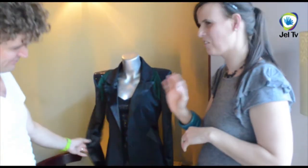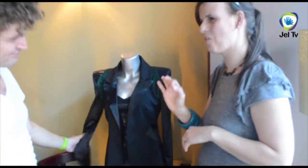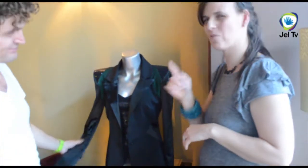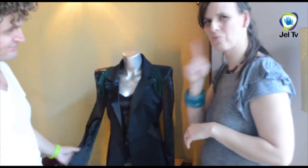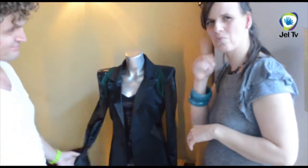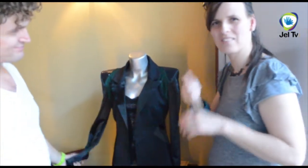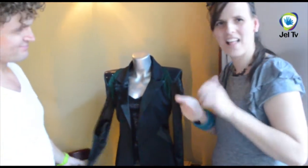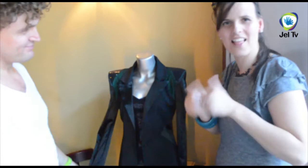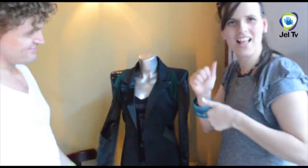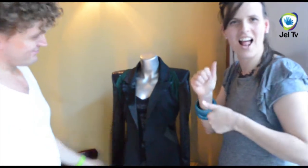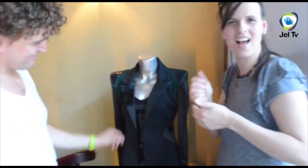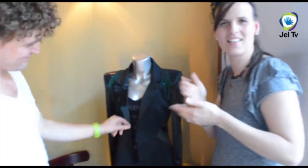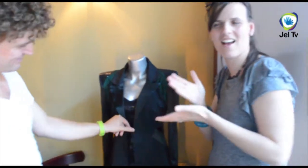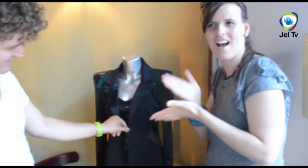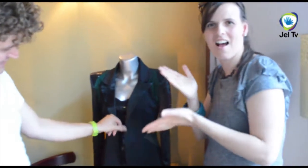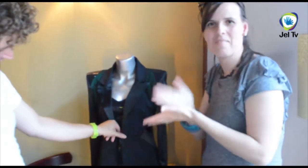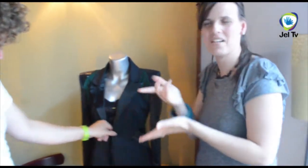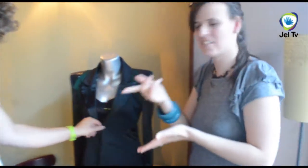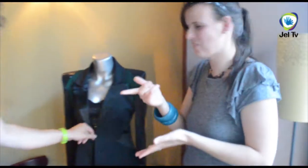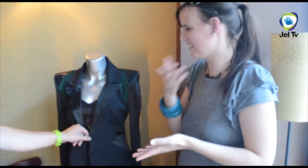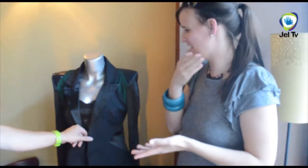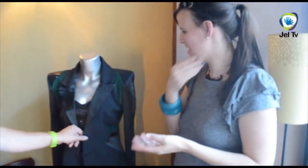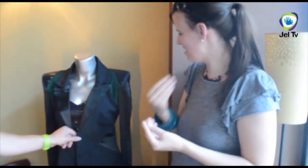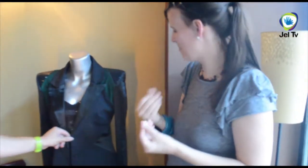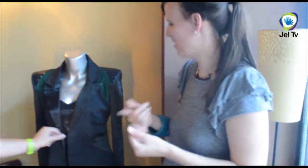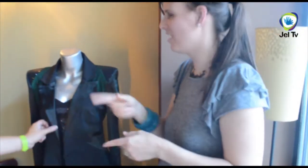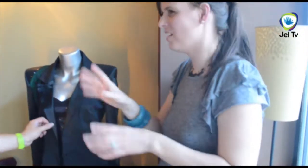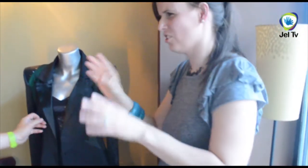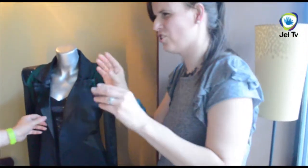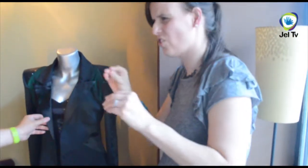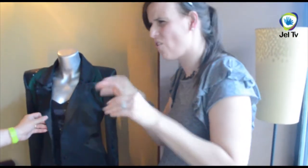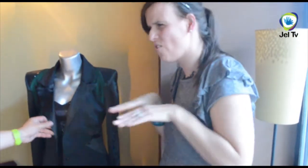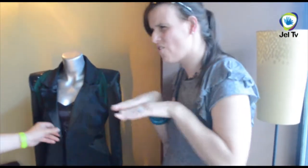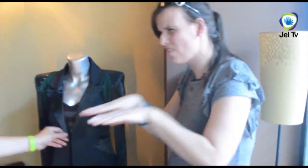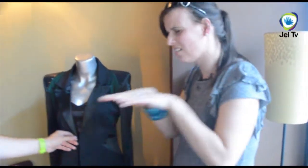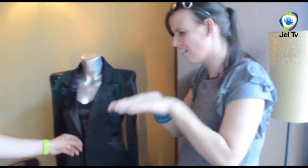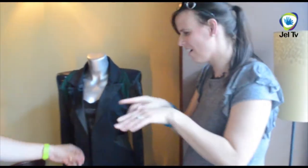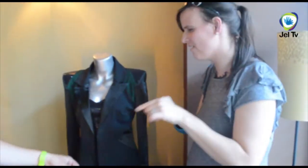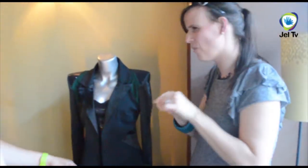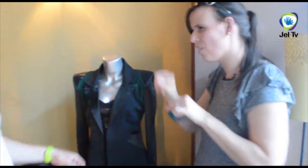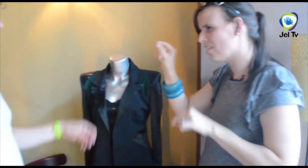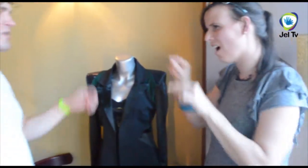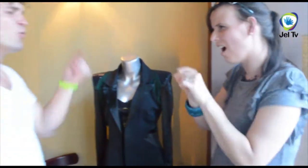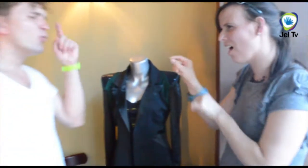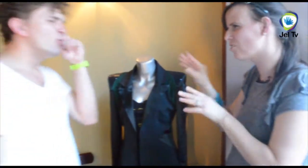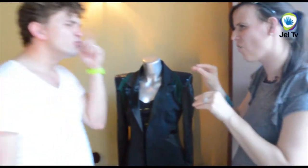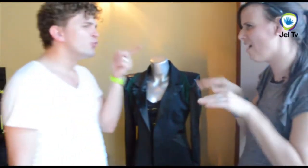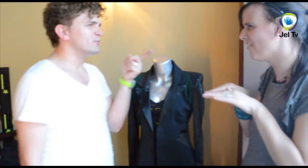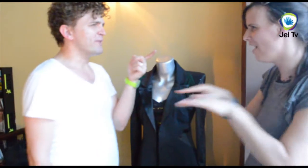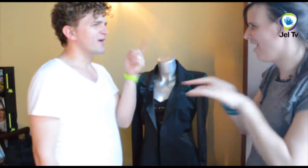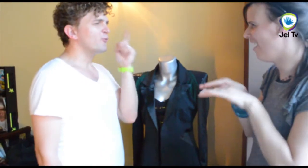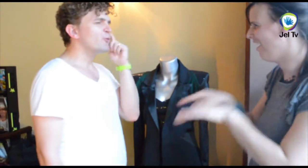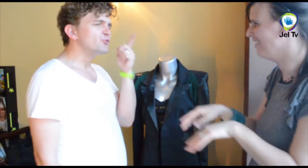Nagyon jól tudja eltalálni, alkalmazkodni. Szép! Sokat kellett varrnod a vonalaknál?